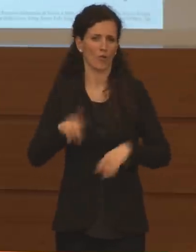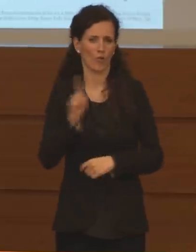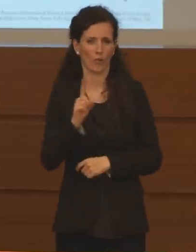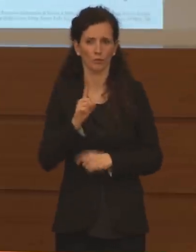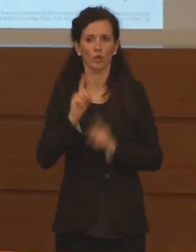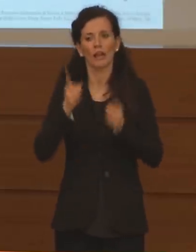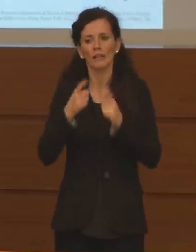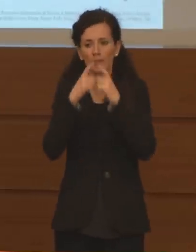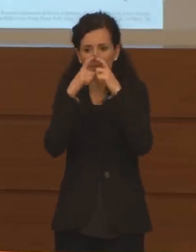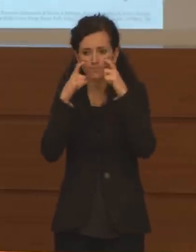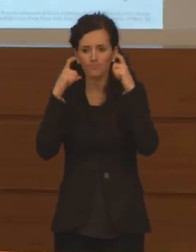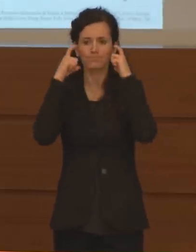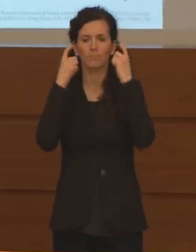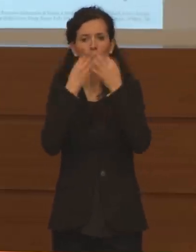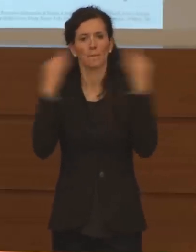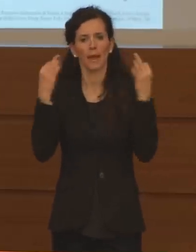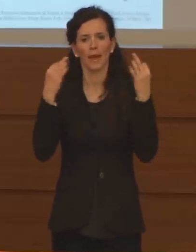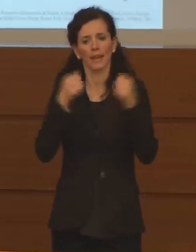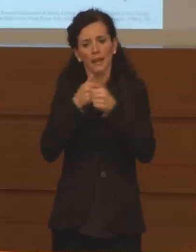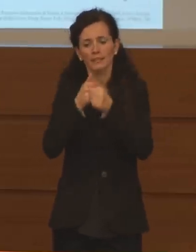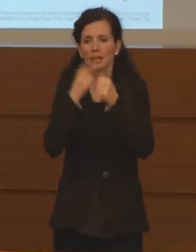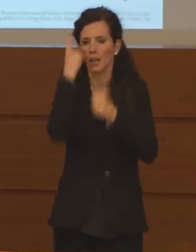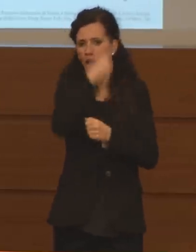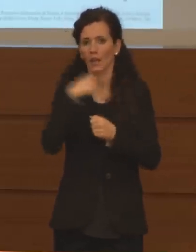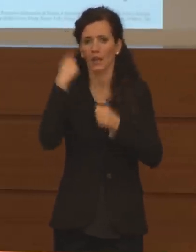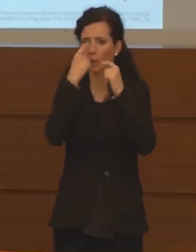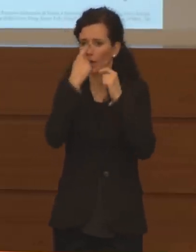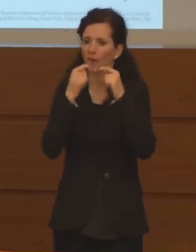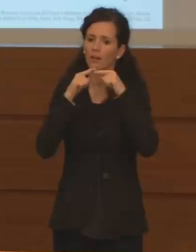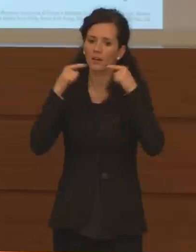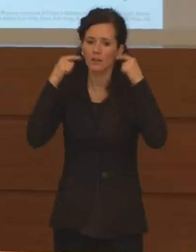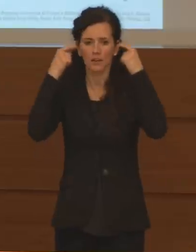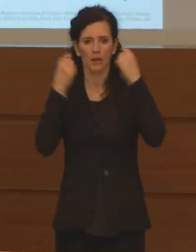Non ci dovrebbe essere bisogno di dirlo agli operatori sanitari però